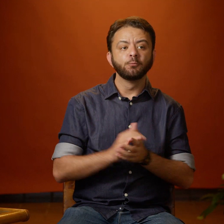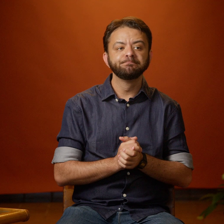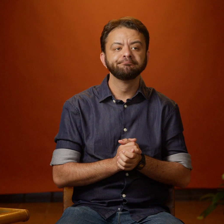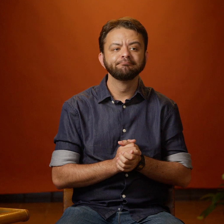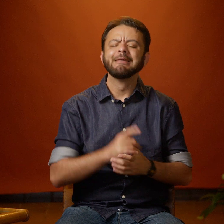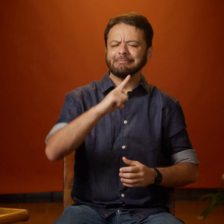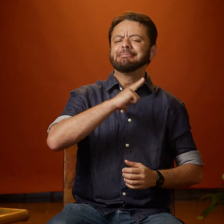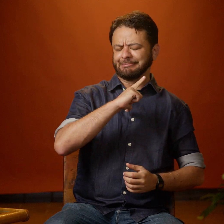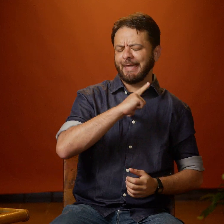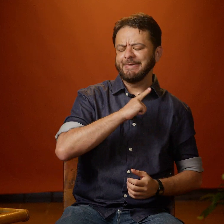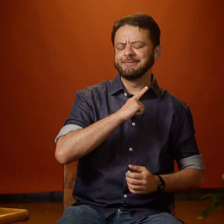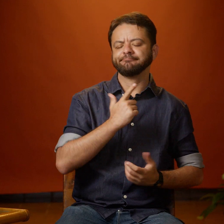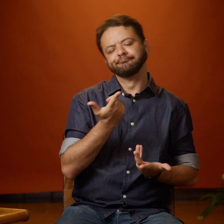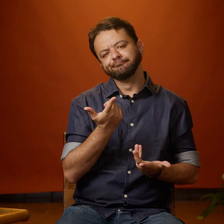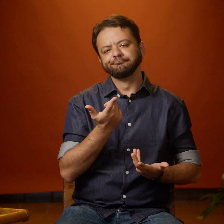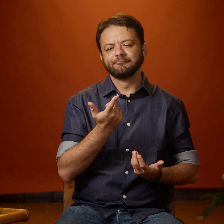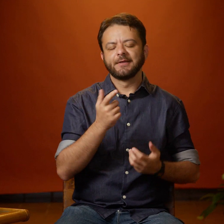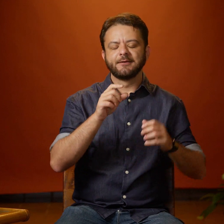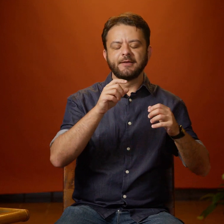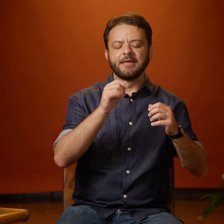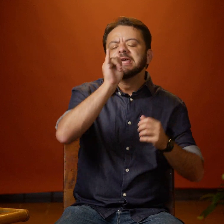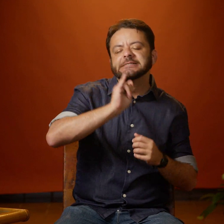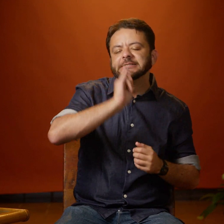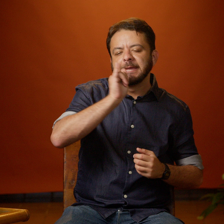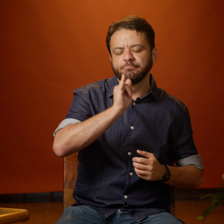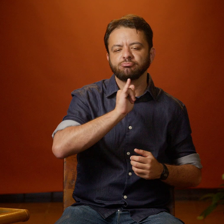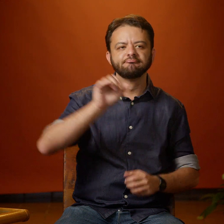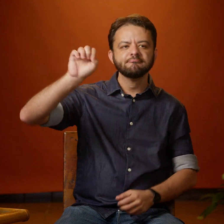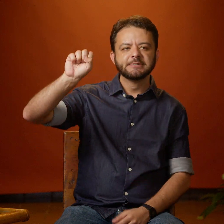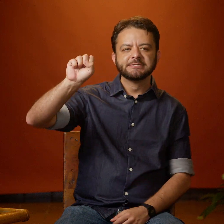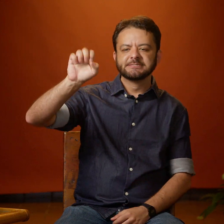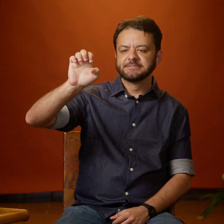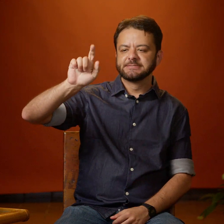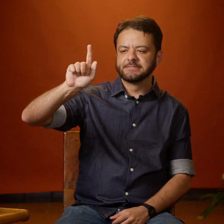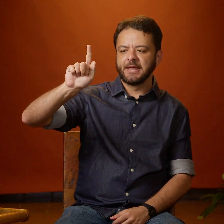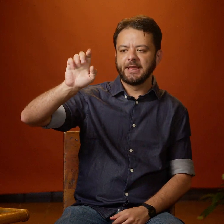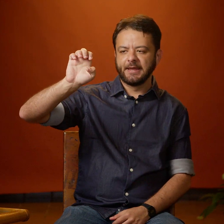Temos também exemplos, de esquematização da estrutura da legenda.